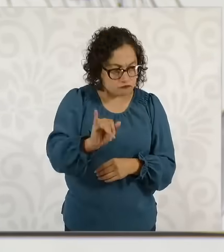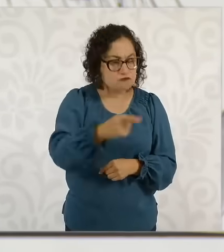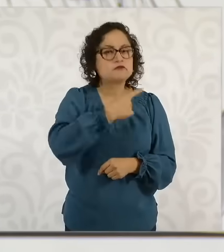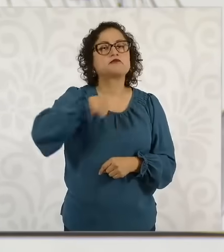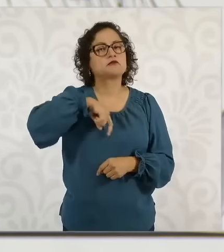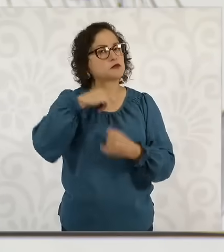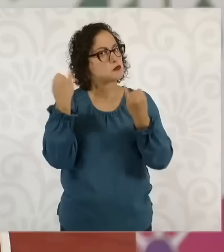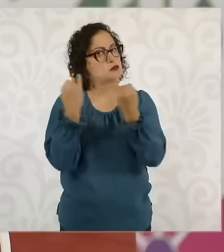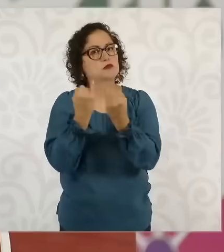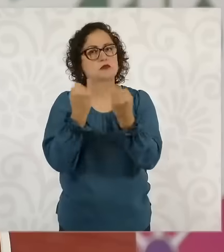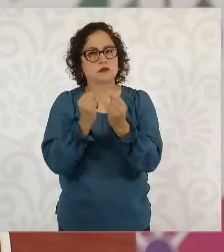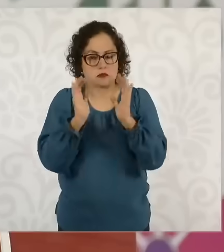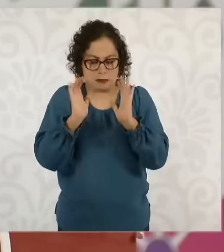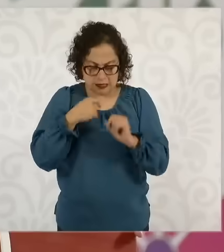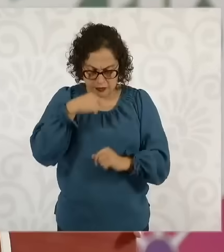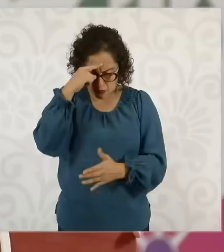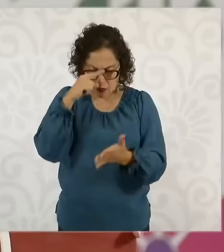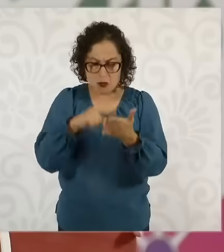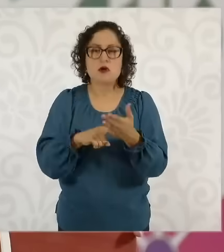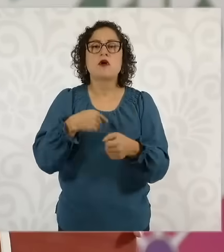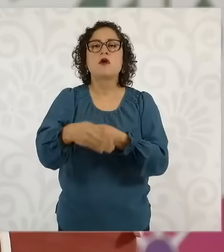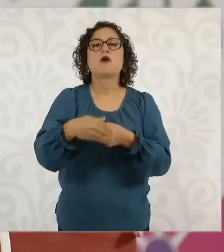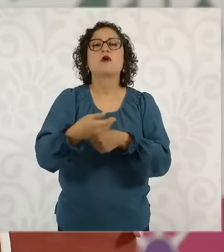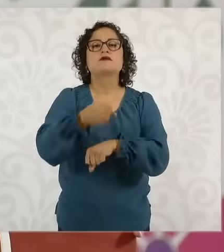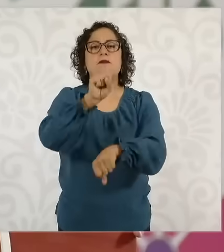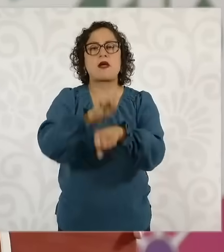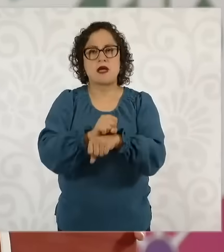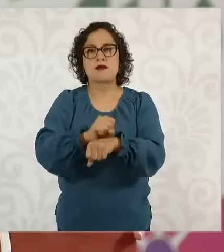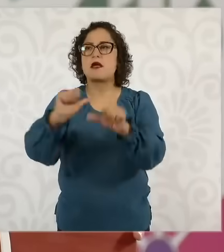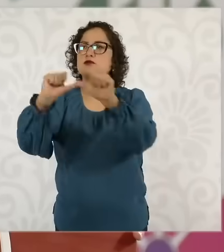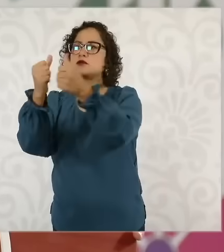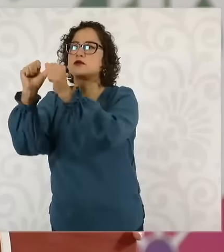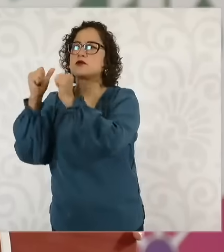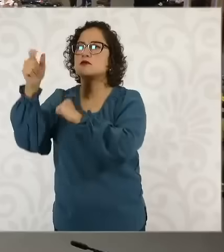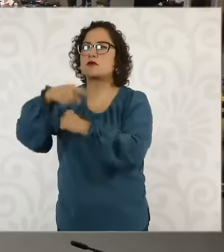espero que esta semana presentemos junto con las asociaciones las distintas opciones, tanto para